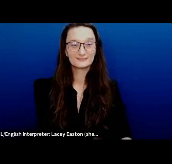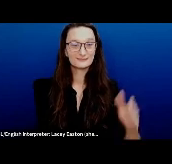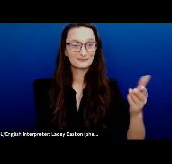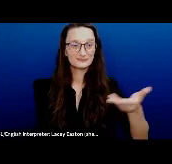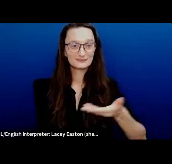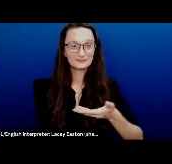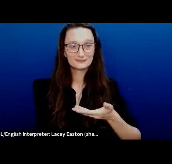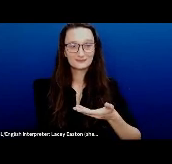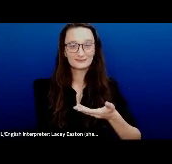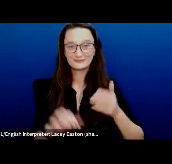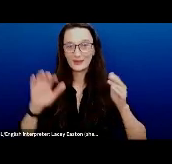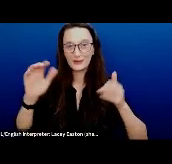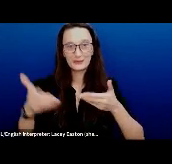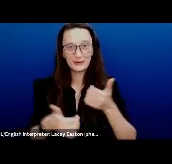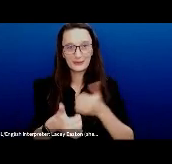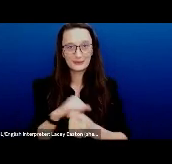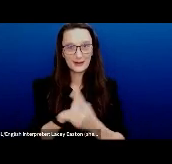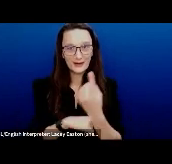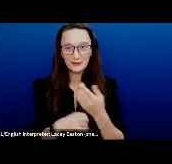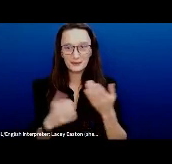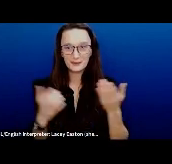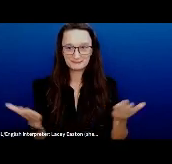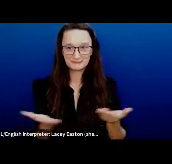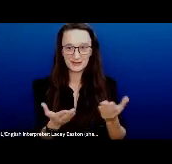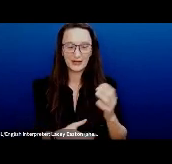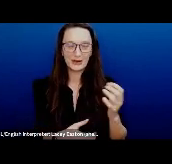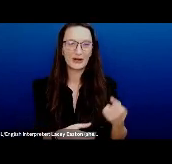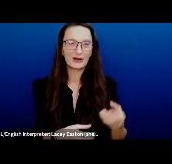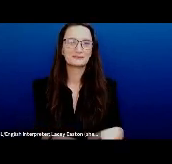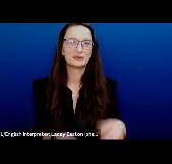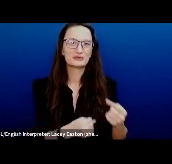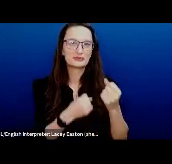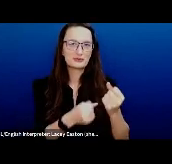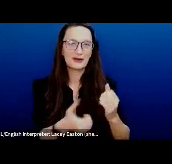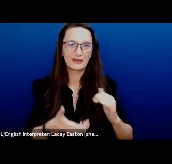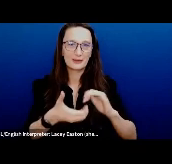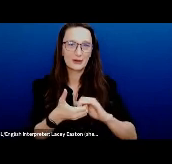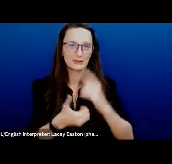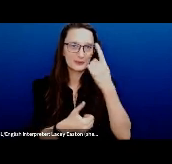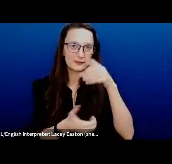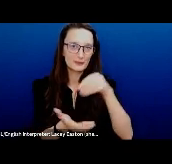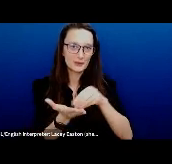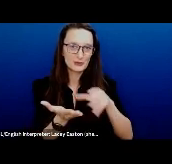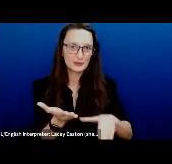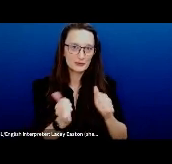Bienvenidos todos a la serie de seminarios web fortalecimiento asociaciones para estudiantes con discapacidades.